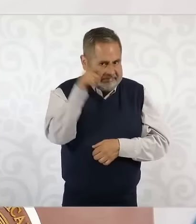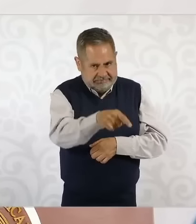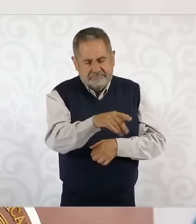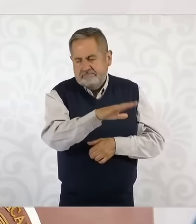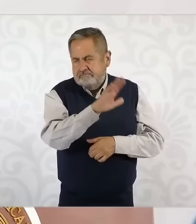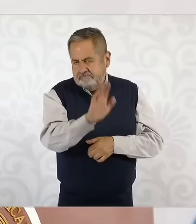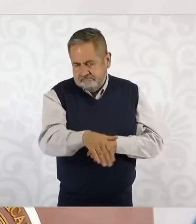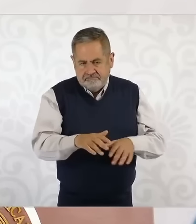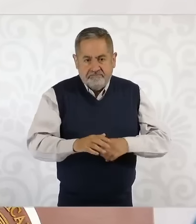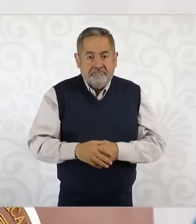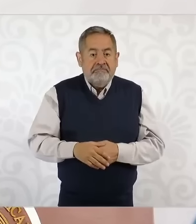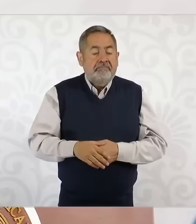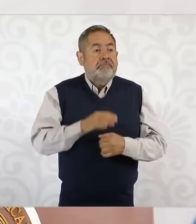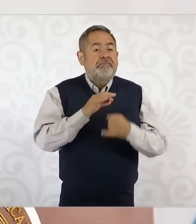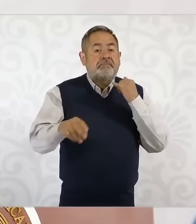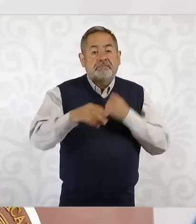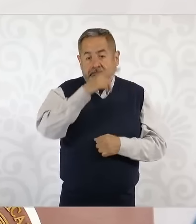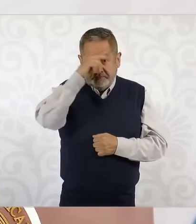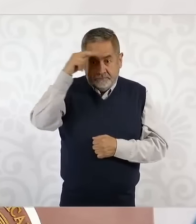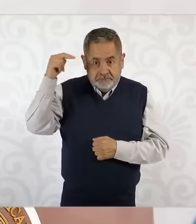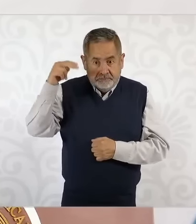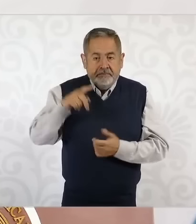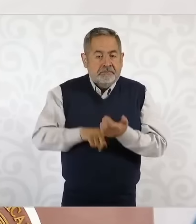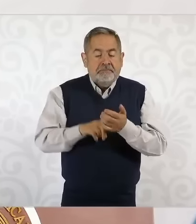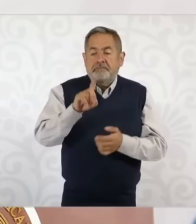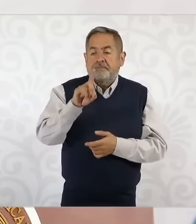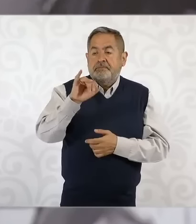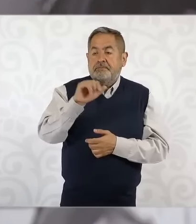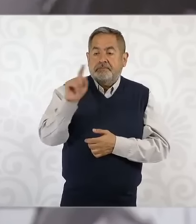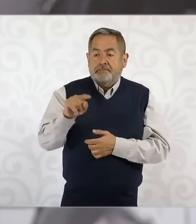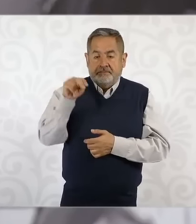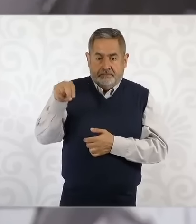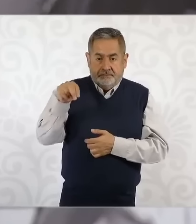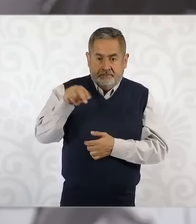Finalmente, Nayarit fue detenido audías n identificado como jefe regional de cártel